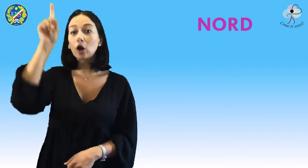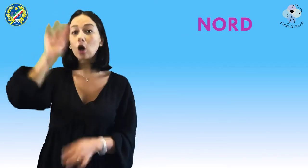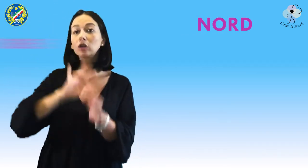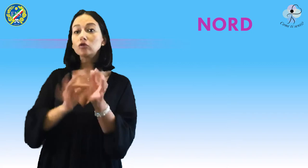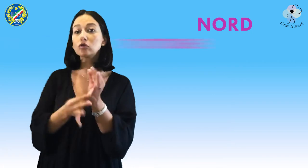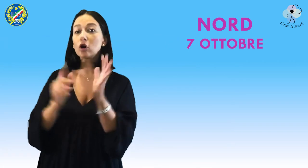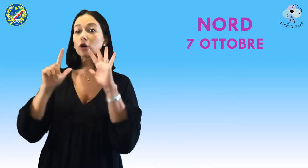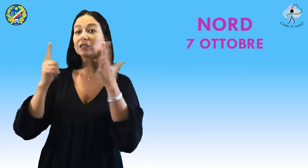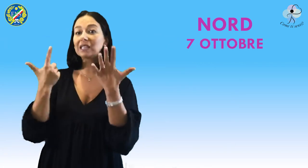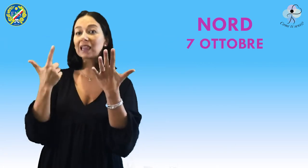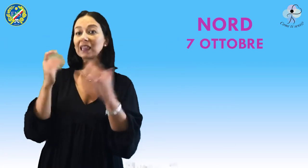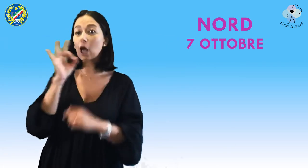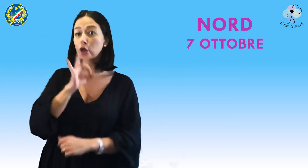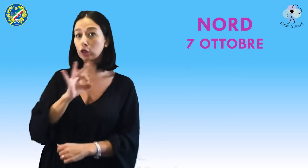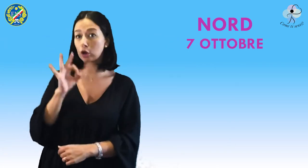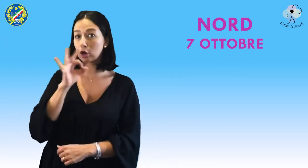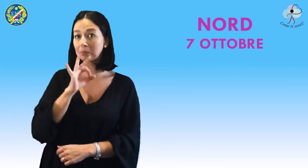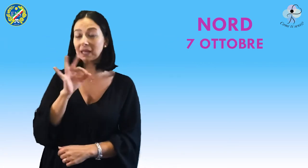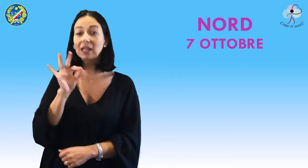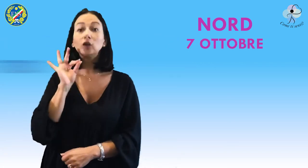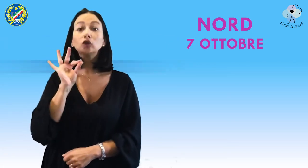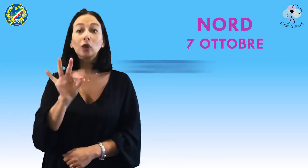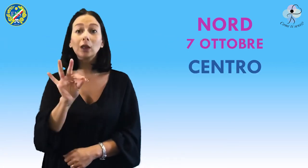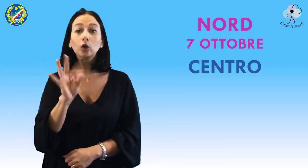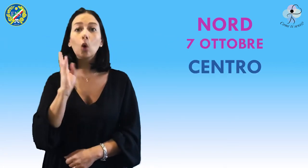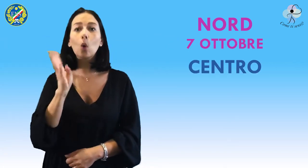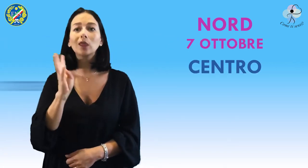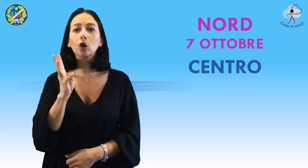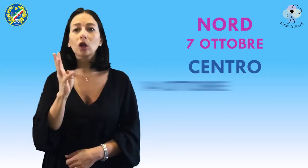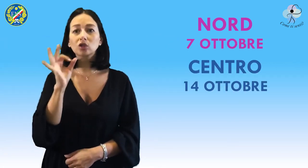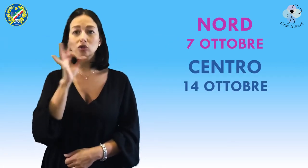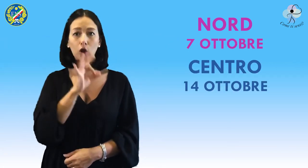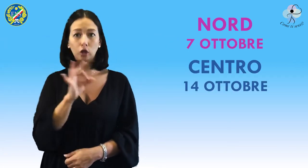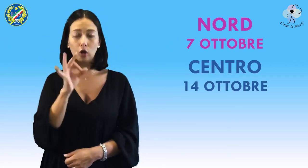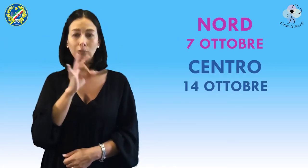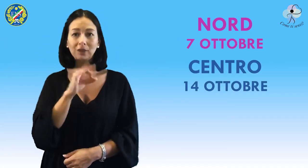Giovedì 7 ottobre per il nord. Giovedì 14 ottobre per il centro.